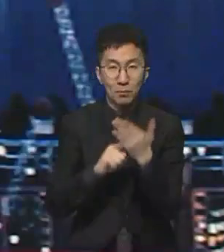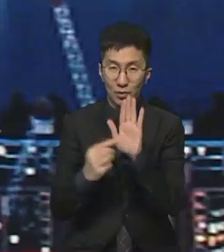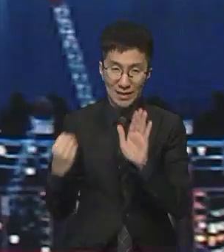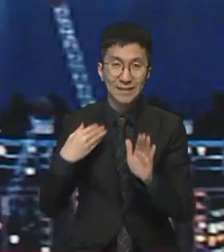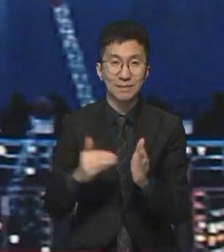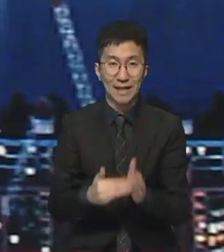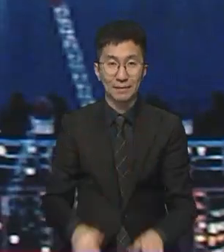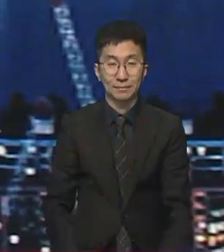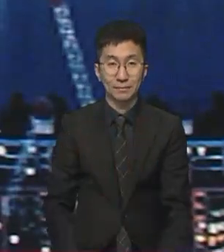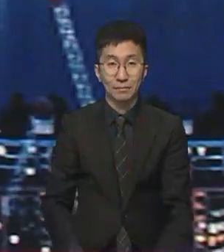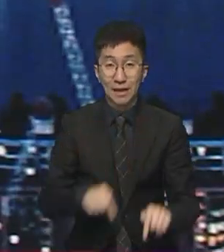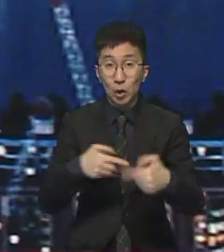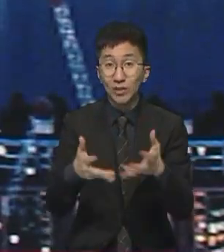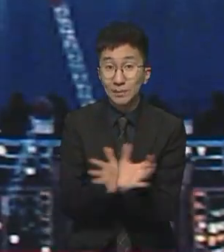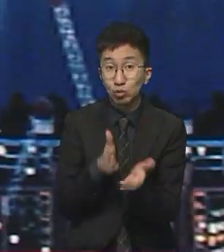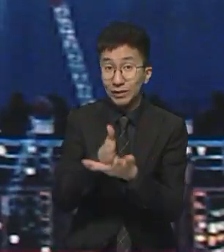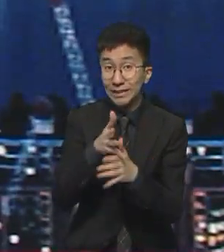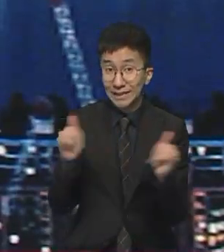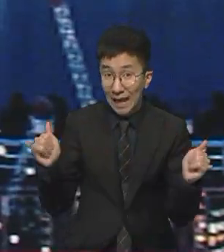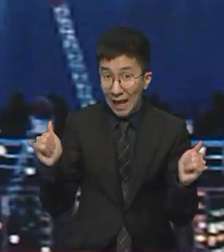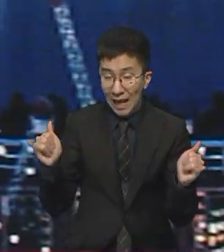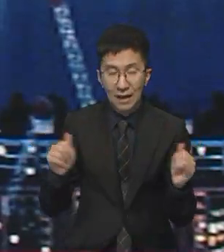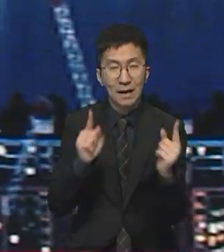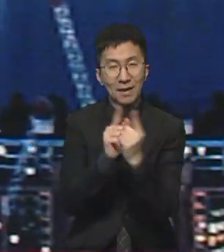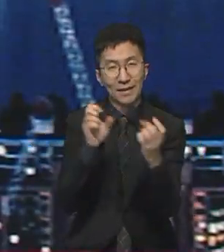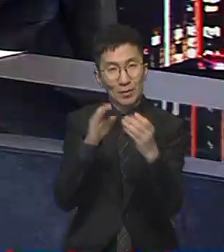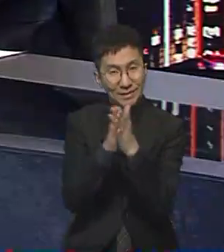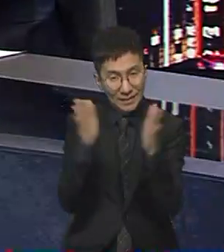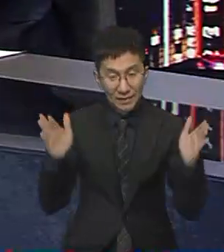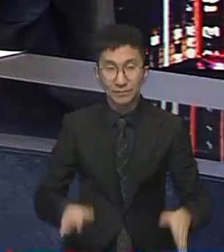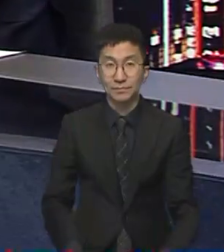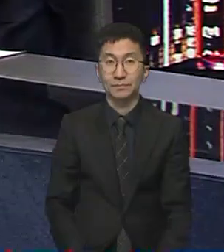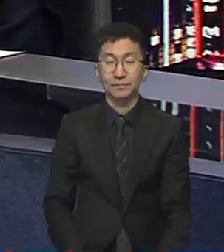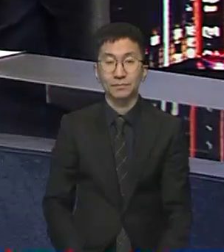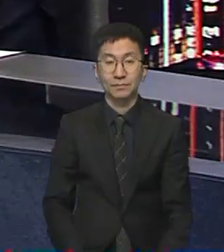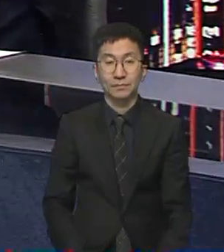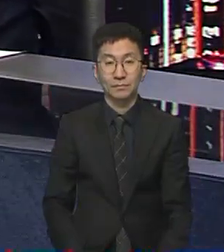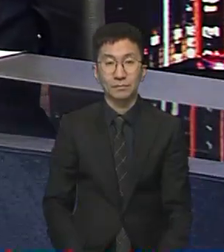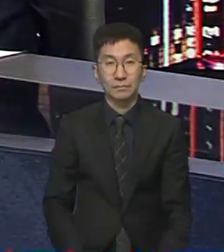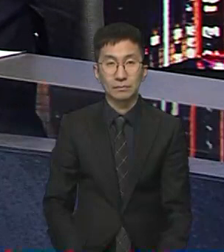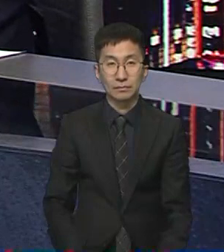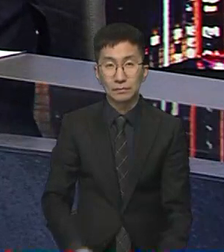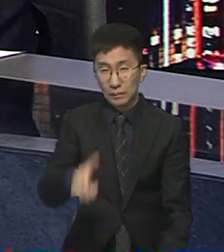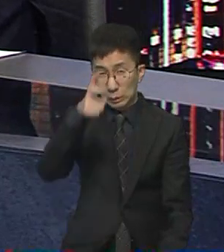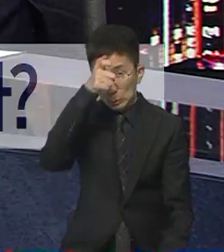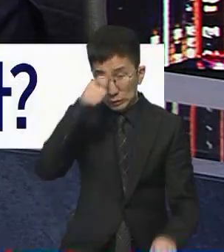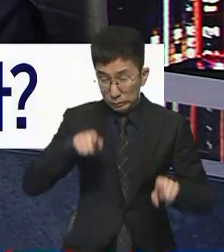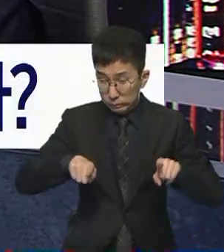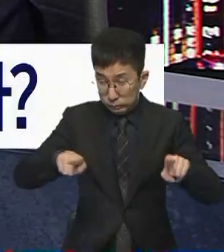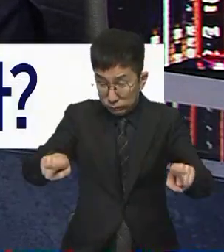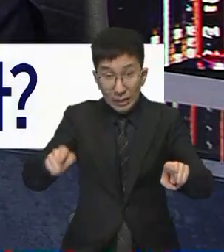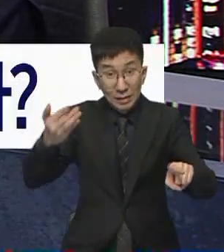(앵커) 그럼 정치부 김학휘 기자와 이 내용을 더 짚어보겠습니다. 여야가 겉으로는 팽팽히 맞서고 있지만 뭐 속으로는 나름 고민이 있을 텐데 먼저